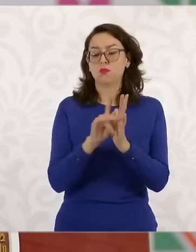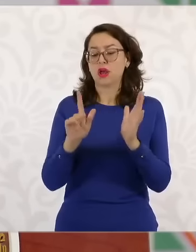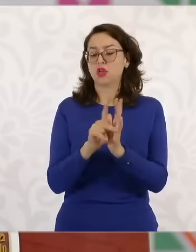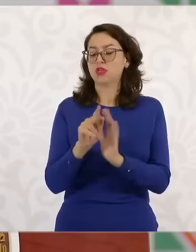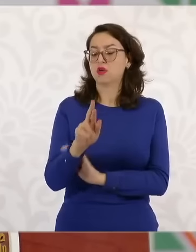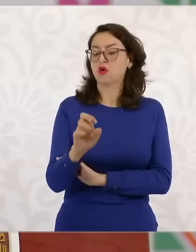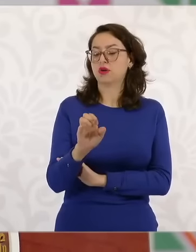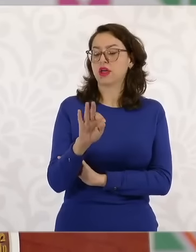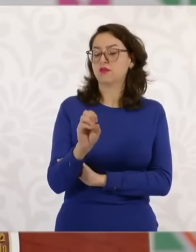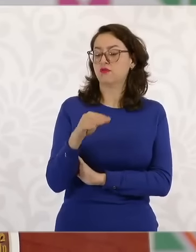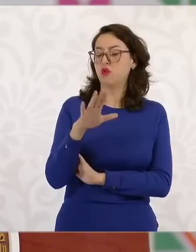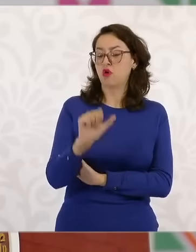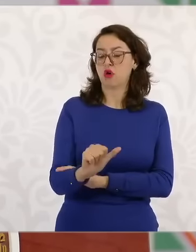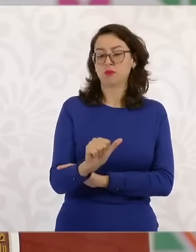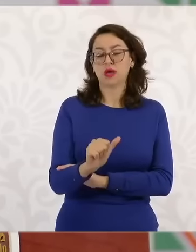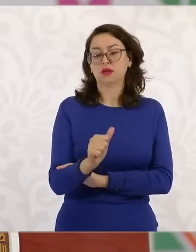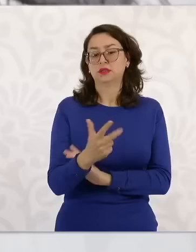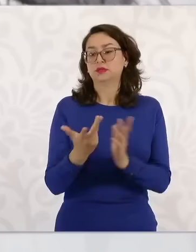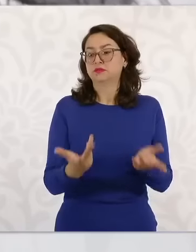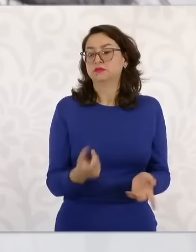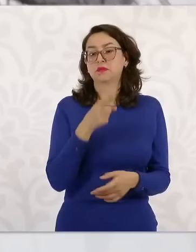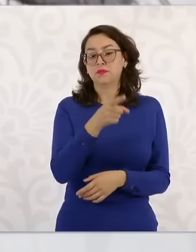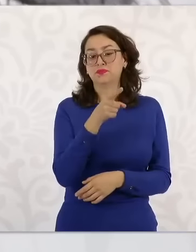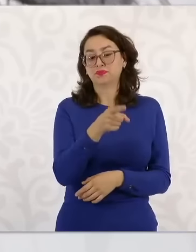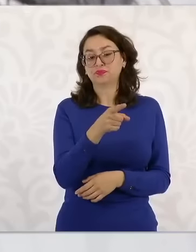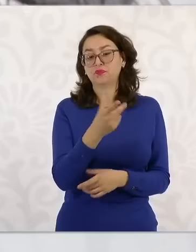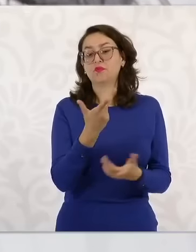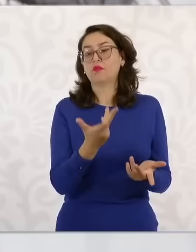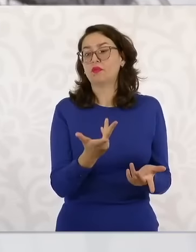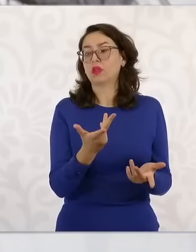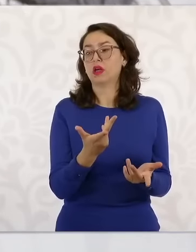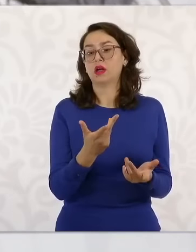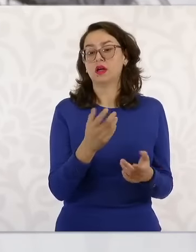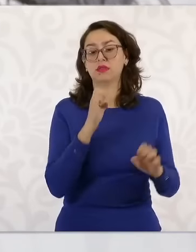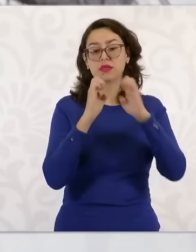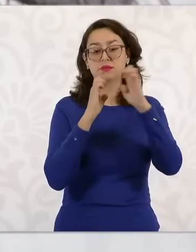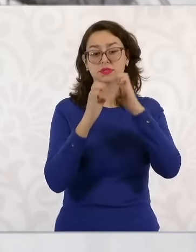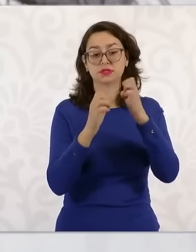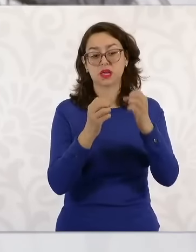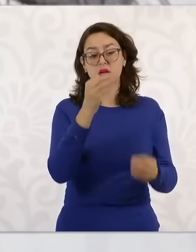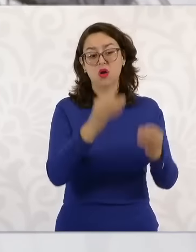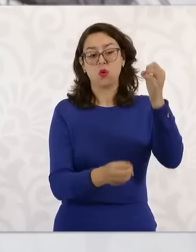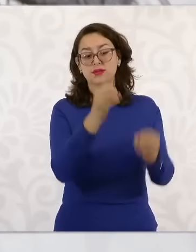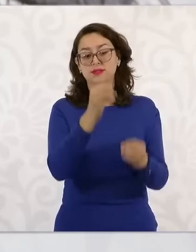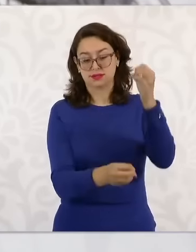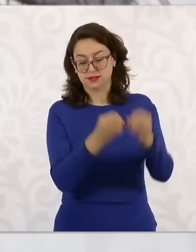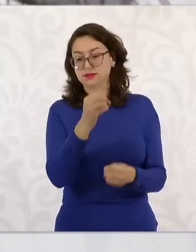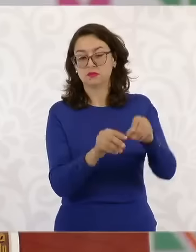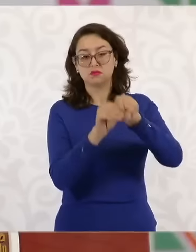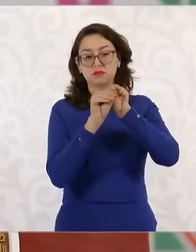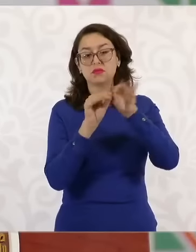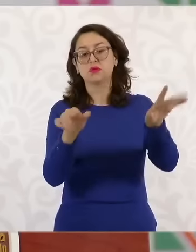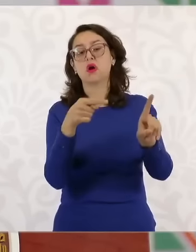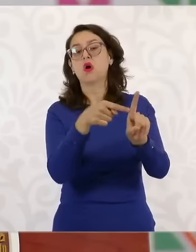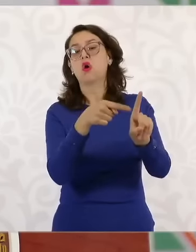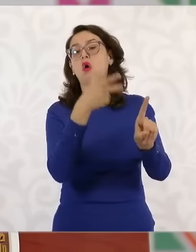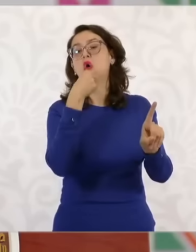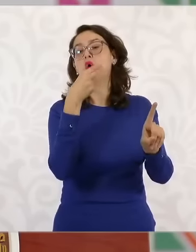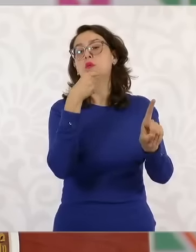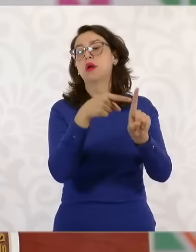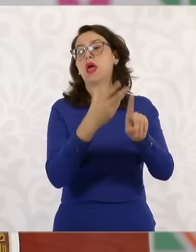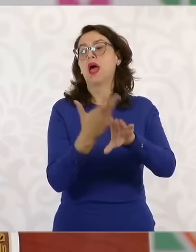Reforma es del juez que dio los amparos para que no pudieran pasar las leyes del sector eléctrico.